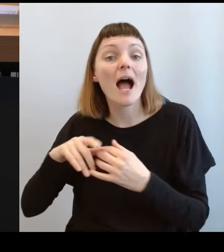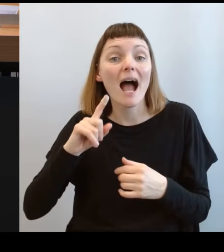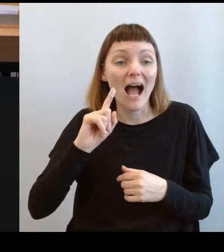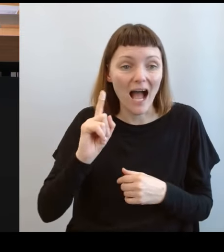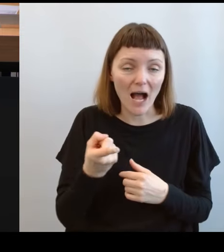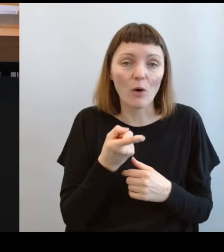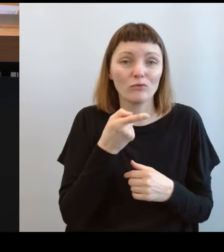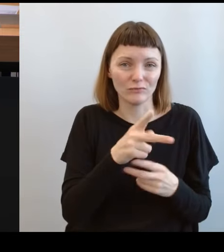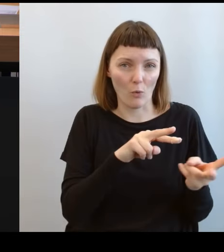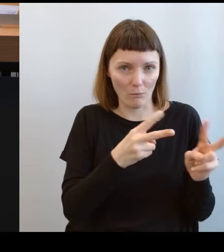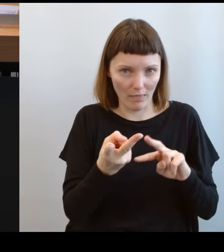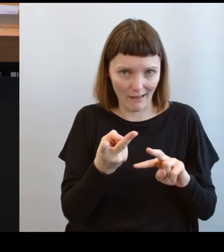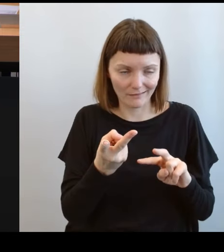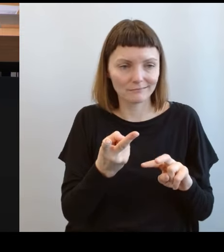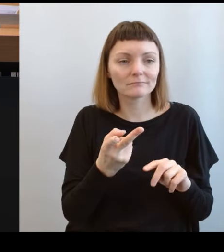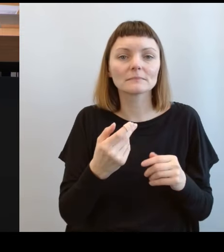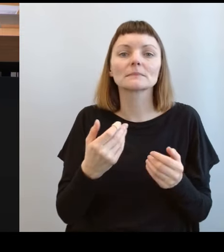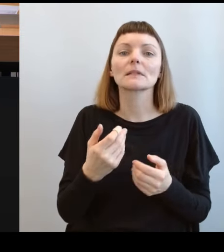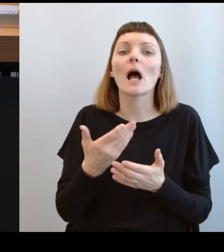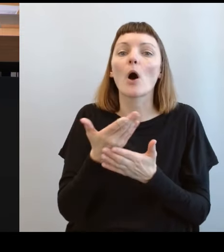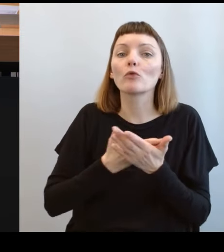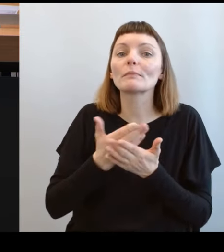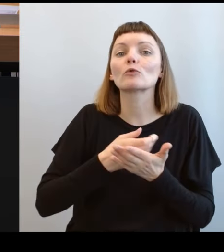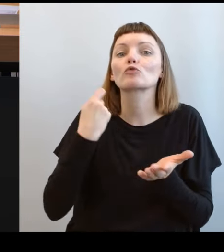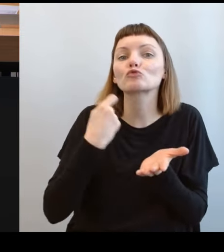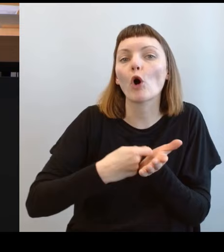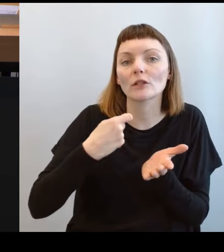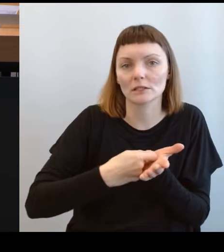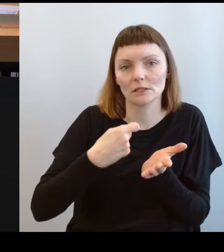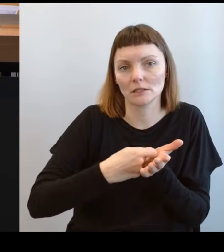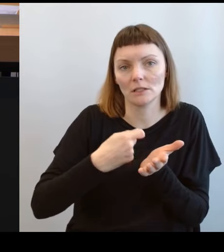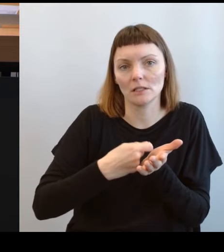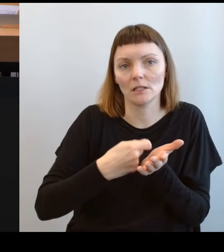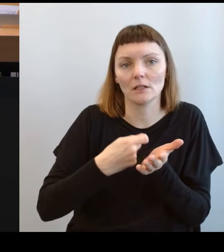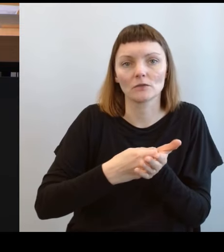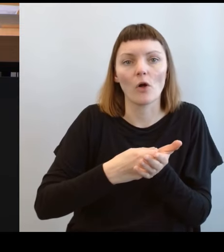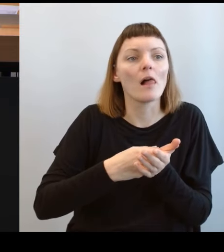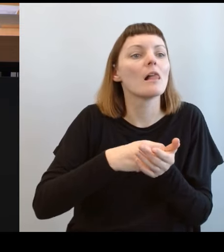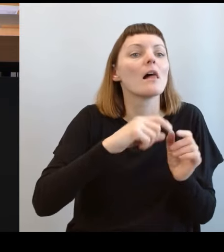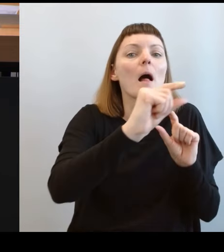auf möglichst breite Schultern verteilen und möglichst alle Unternehmen an diesen Kosten beteiligen.